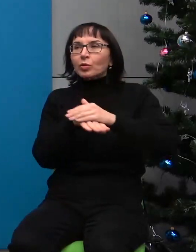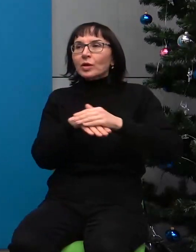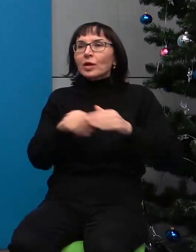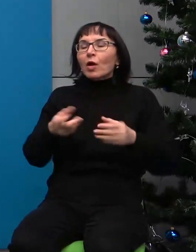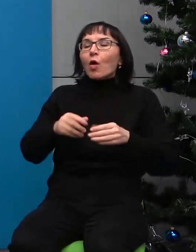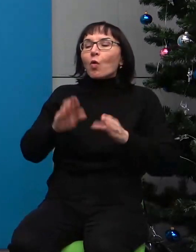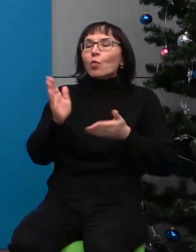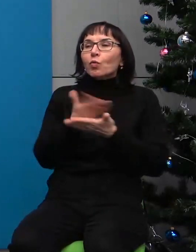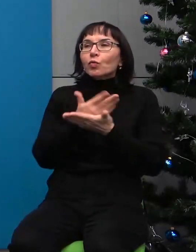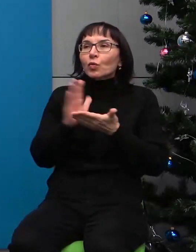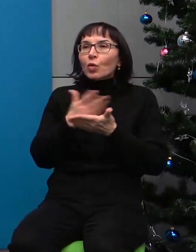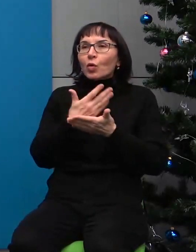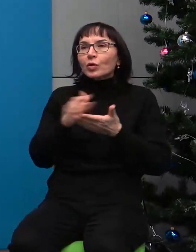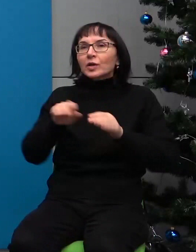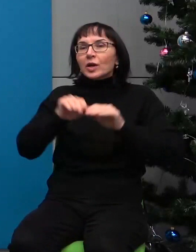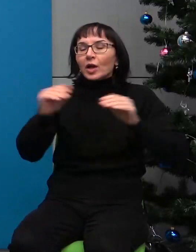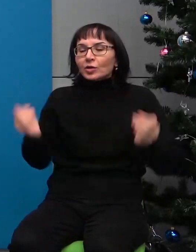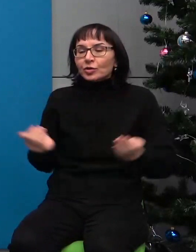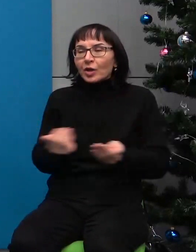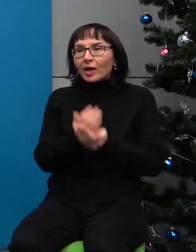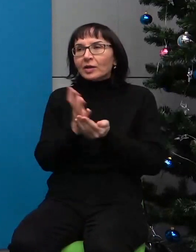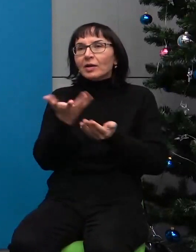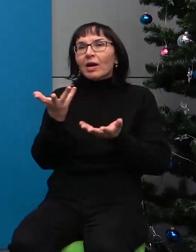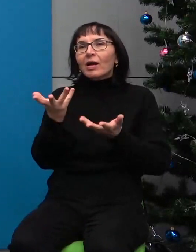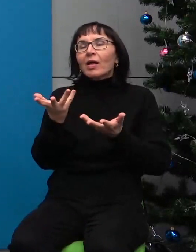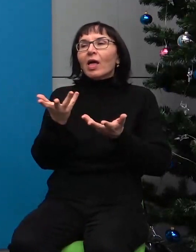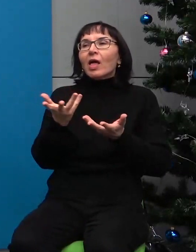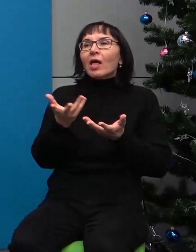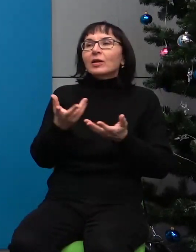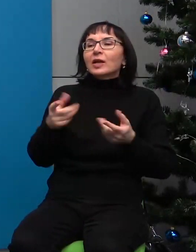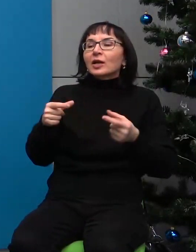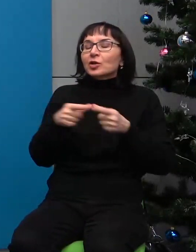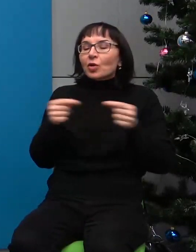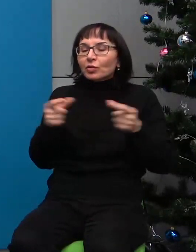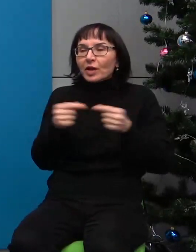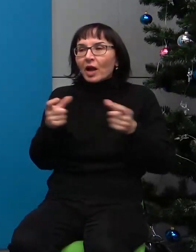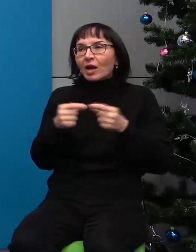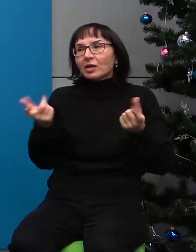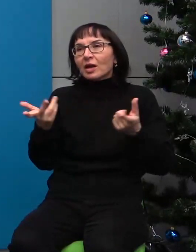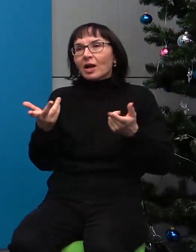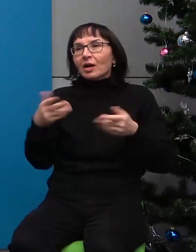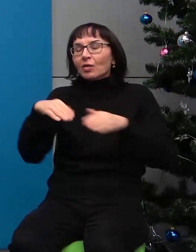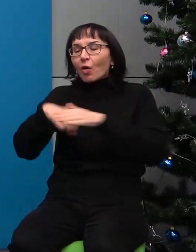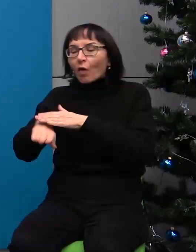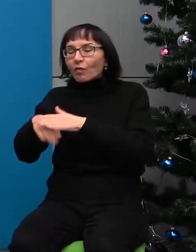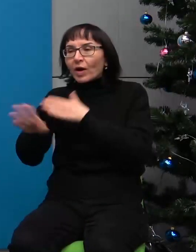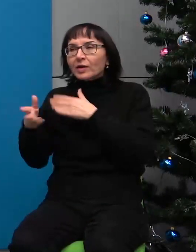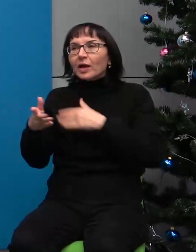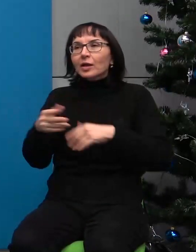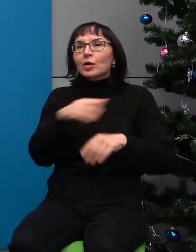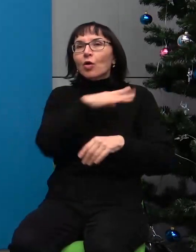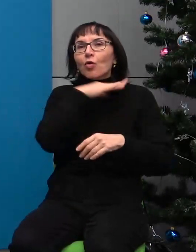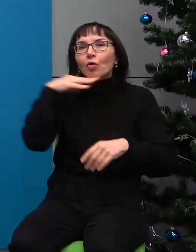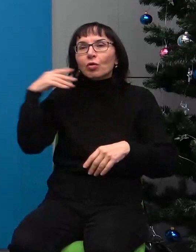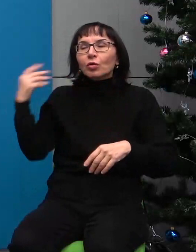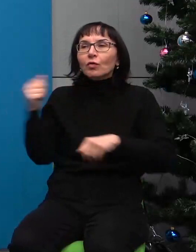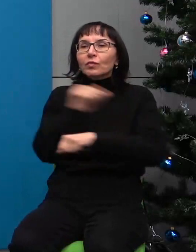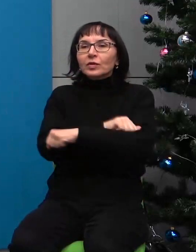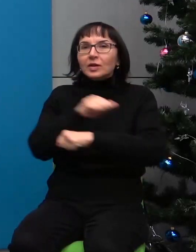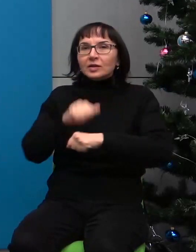inne wytłoczki z jajek za lodówką i kolorowe gazety, które były oknem na świat, kolorowe gumy do rzucia, kolorowe oranżady,